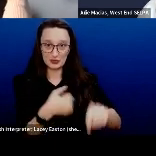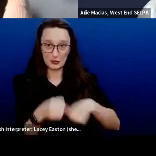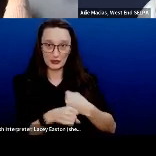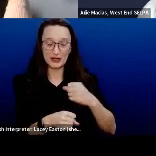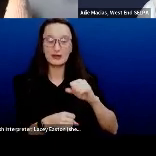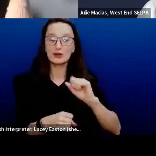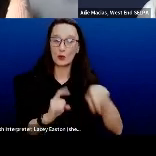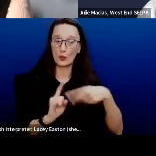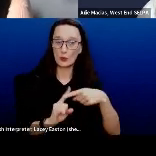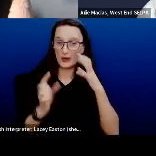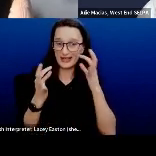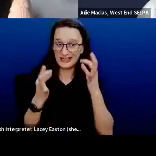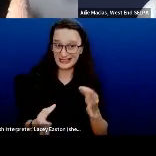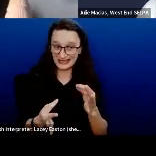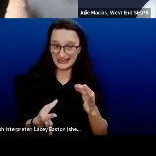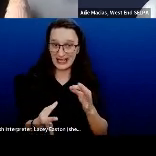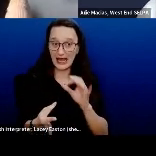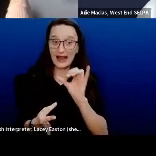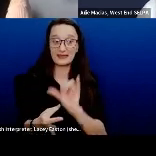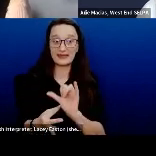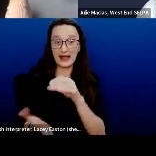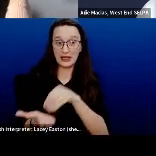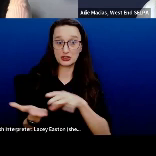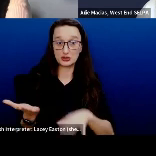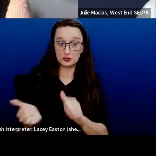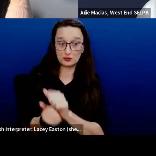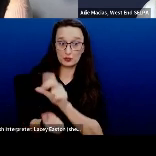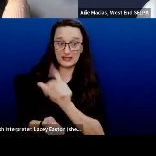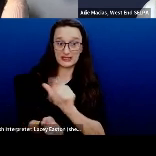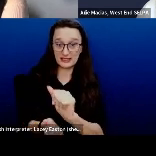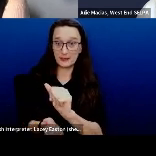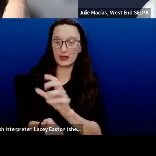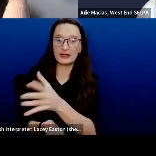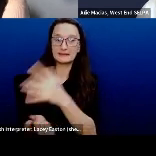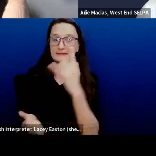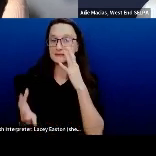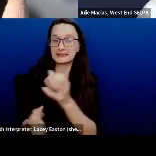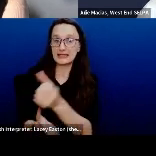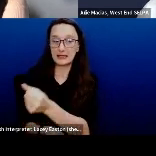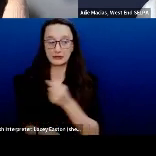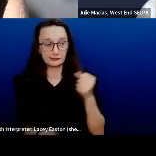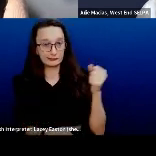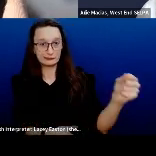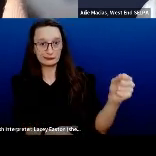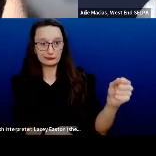un niño con discapacidades que constituye un cambio de colocación y cada vez que solicite